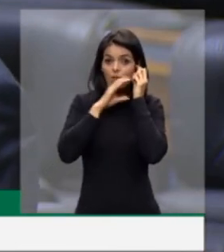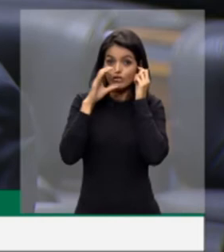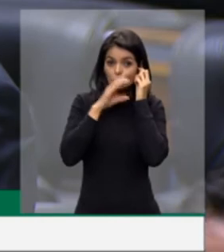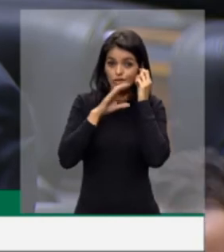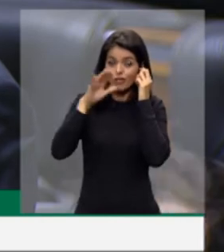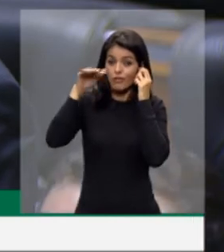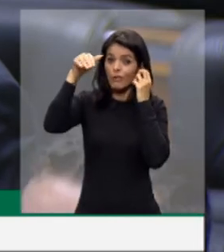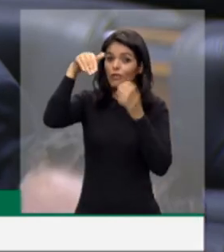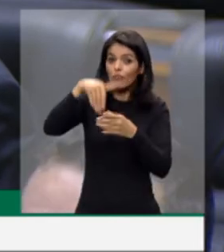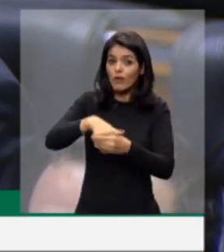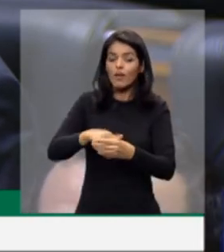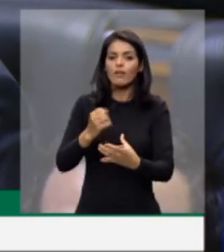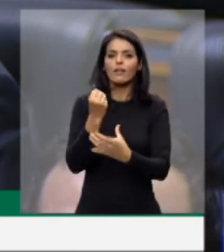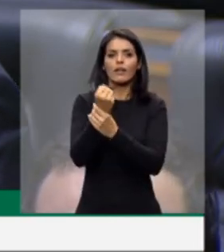VOTAR NÃO AO REQUERIMENTO DE